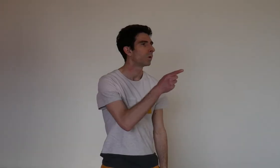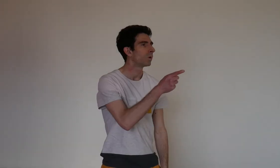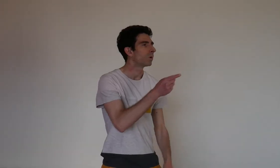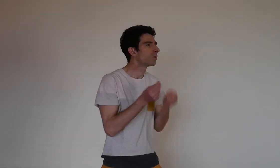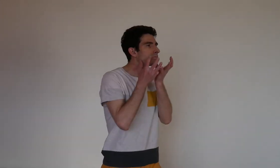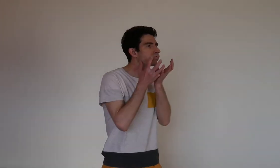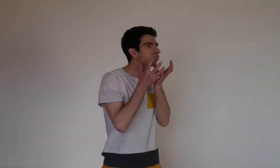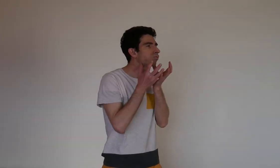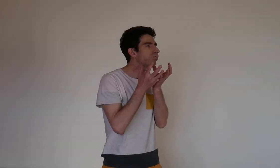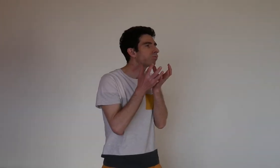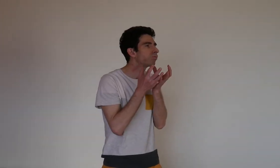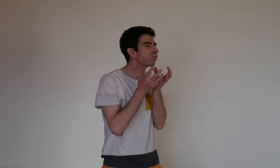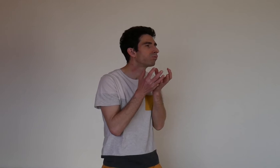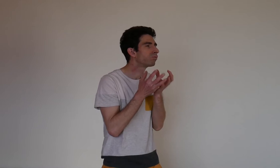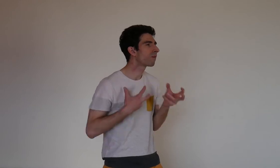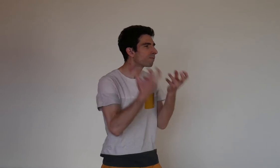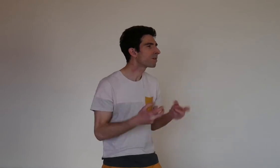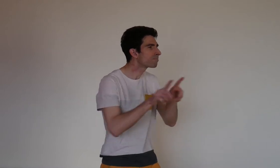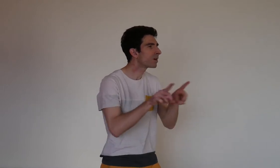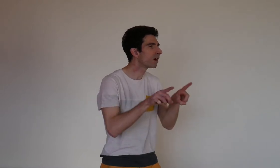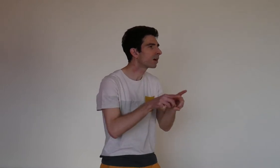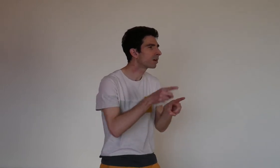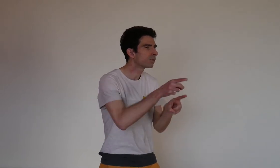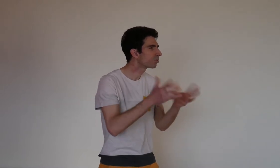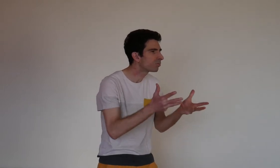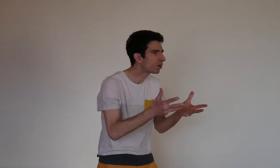Oooooh, la belle barbe ! Je veux la même ! Comment ?